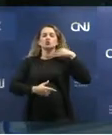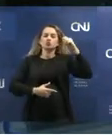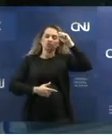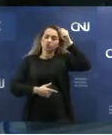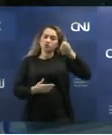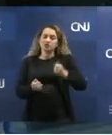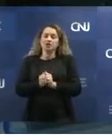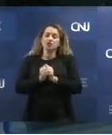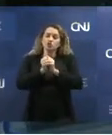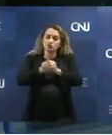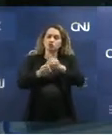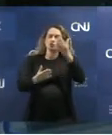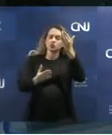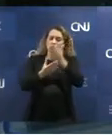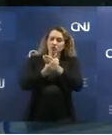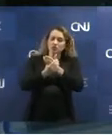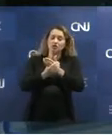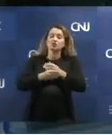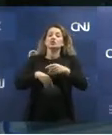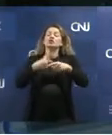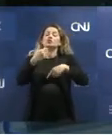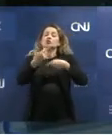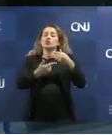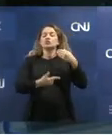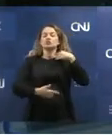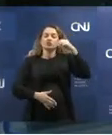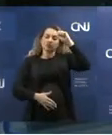Esses magistrados também não impulsionaram o processo